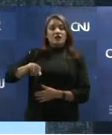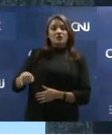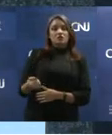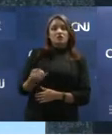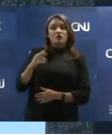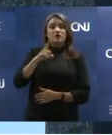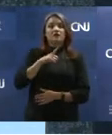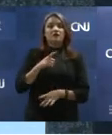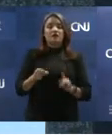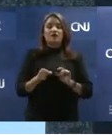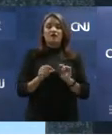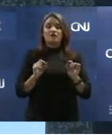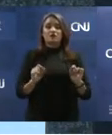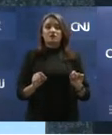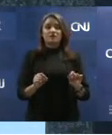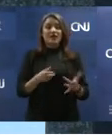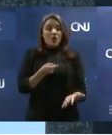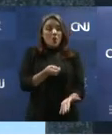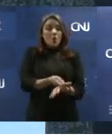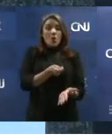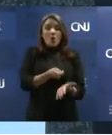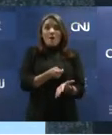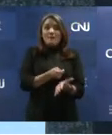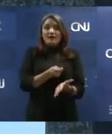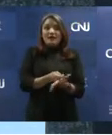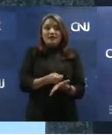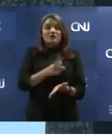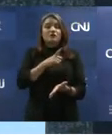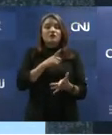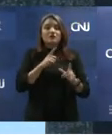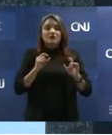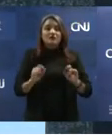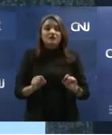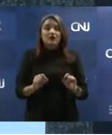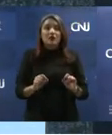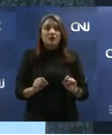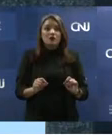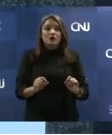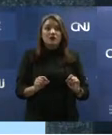a obrigatoriedade de disponibilização os nubentes de material informativo